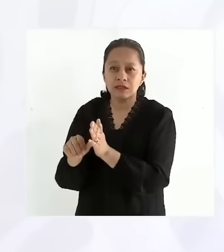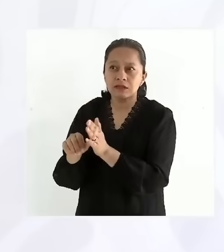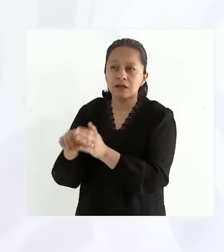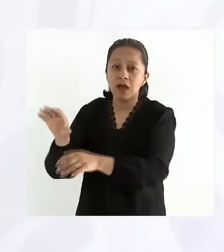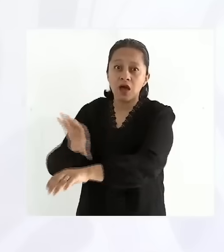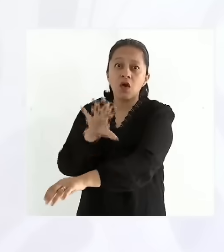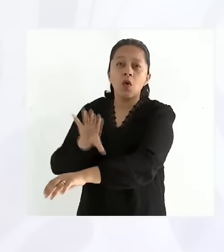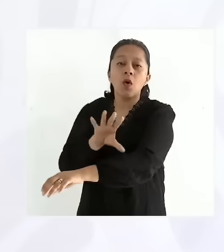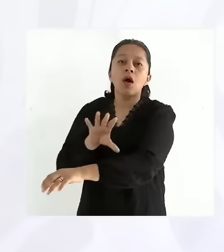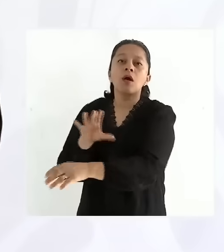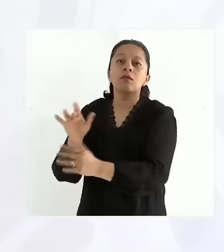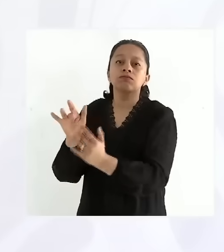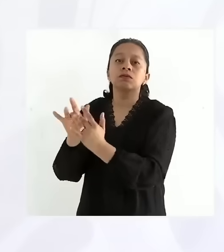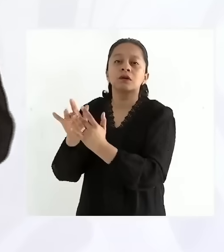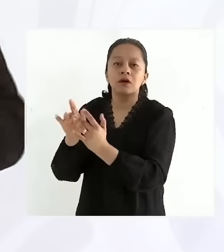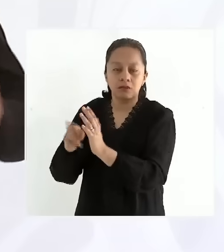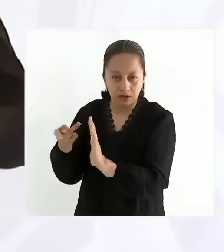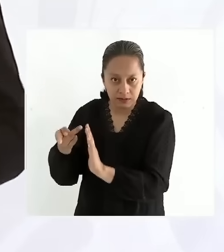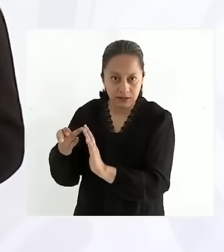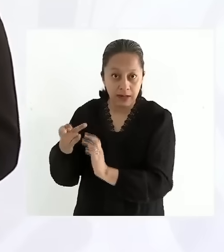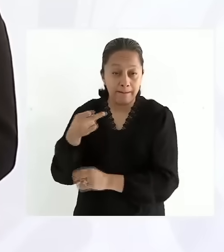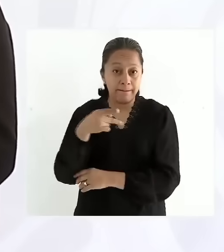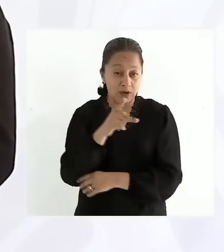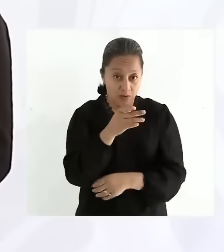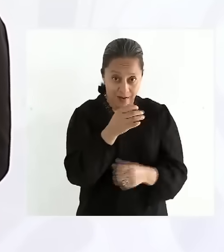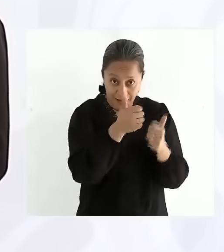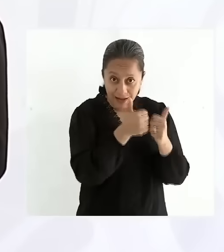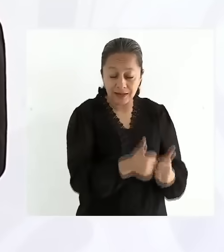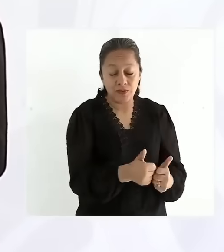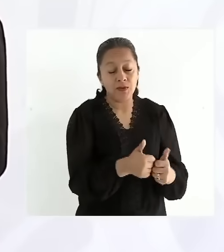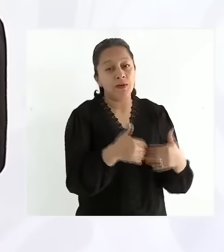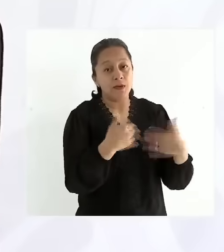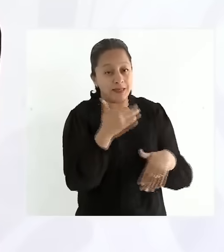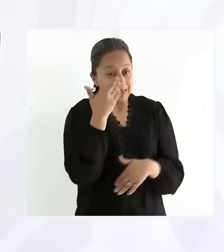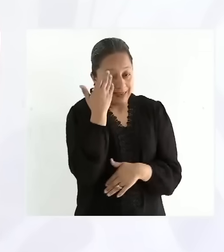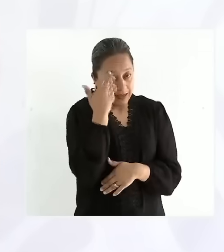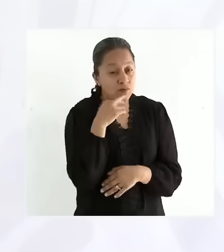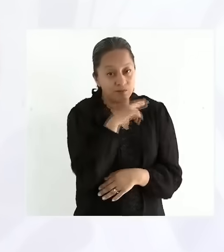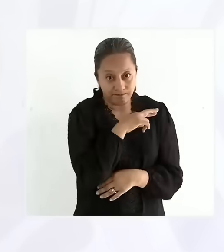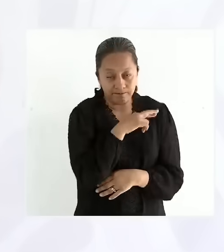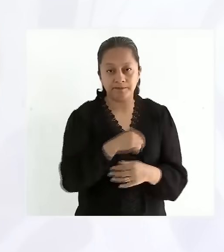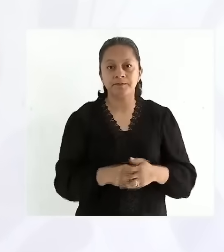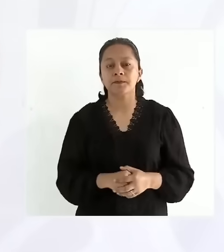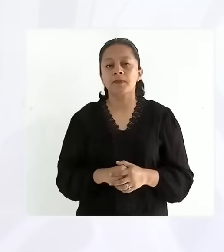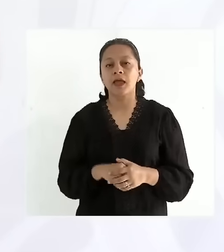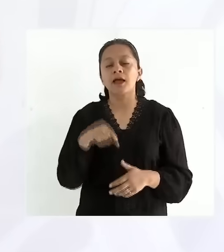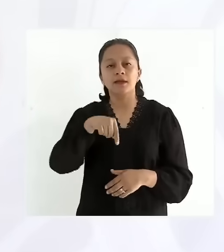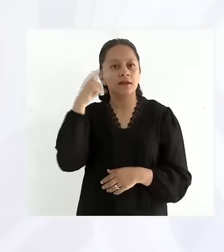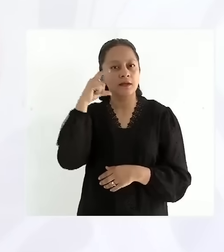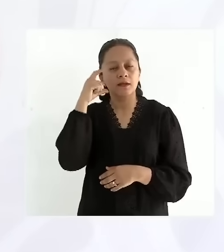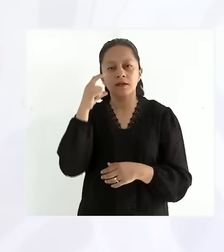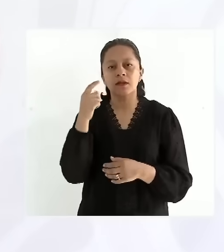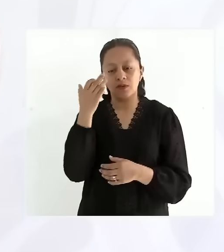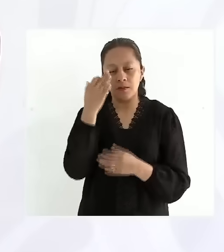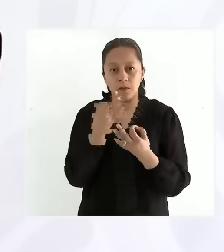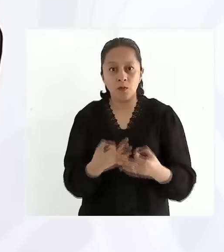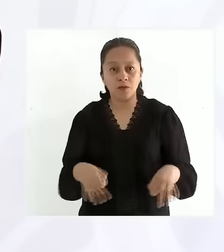teníamos realmente en tiempo récord. Para querer estar muy importante lo que se hace acá este día,